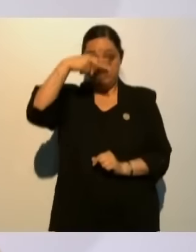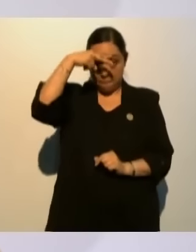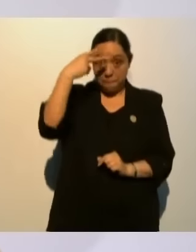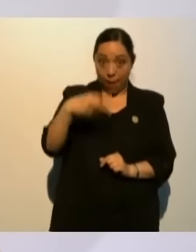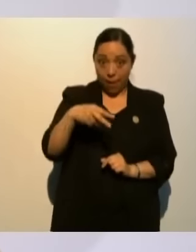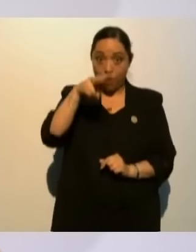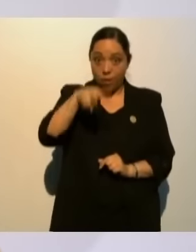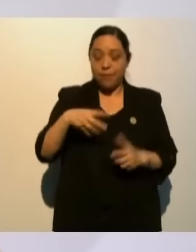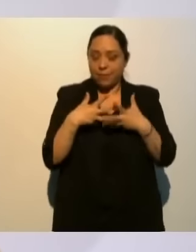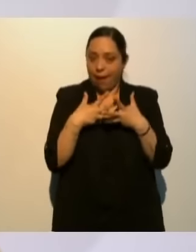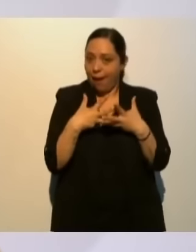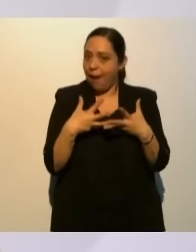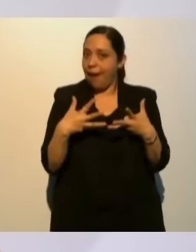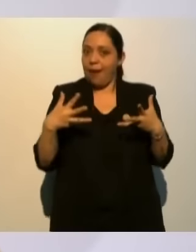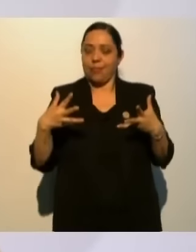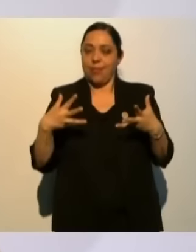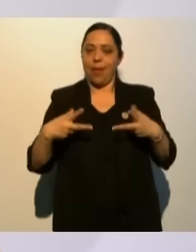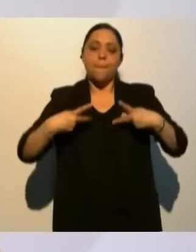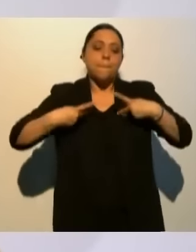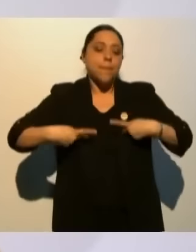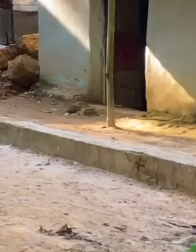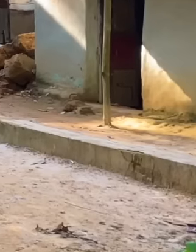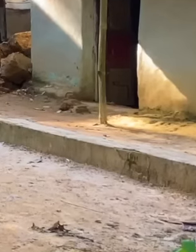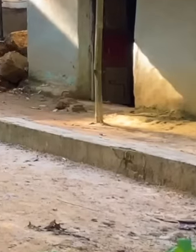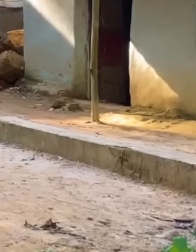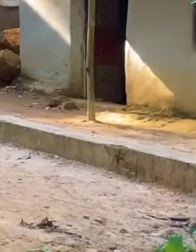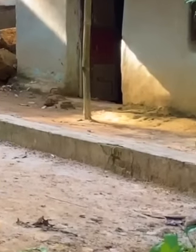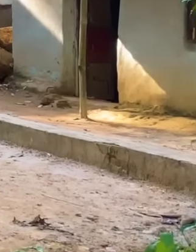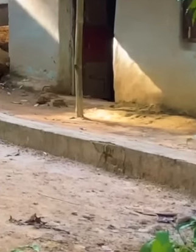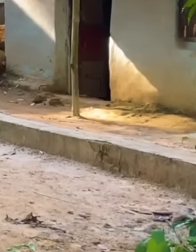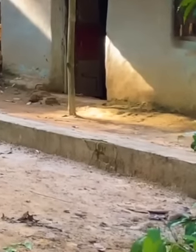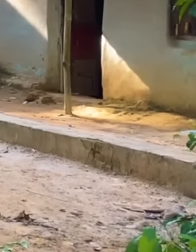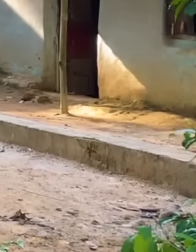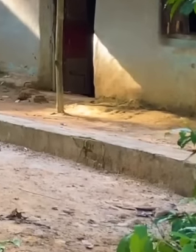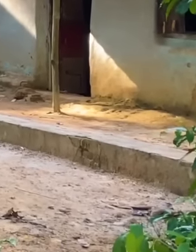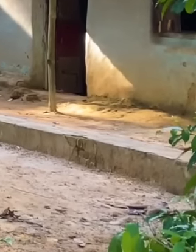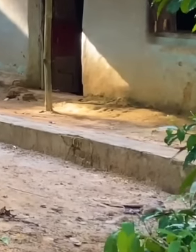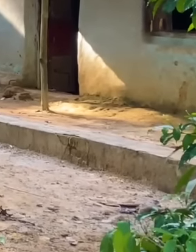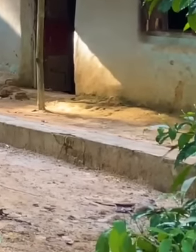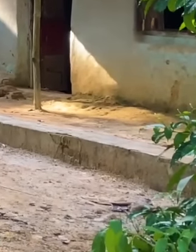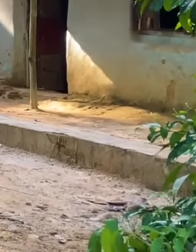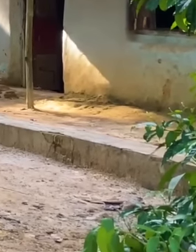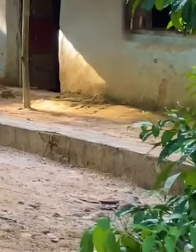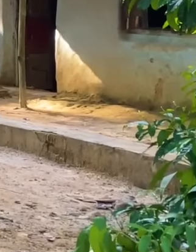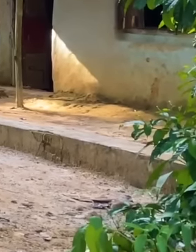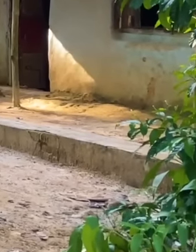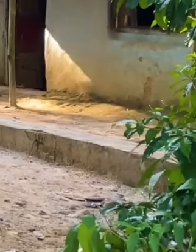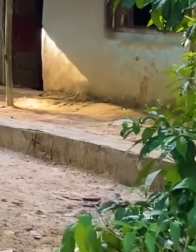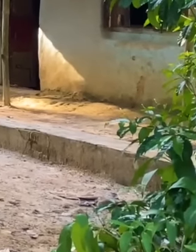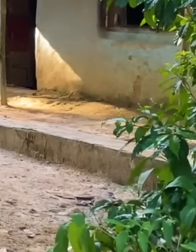por sus héroes y por sus heroínas ningún país del mundo tiene un Miguel Hidalgo y